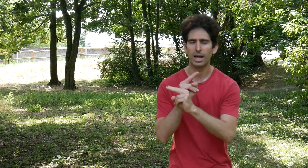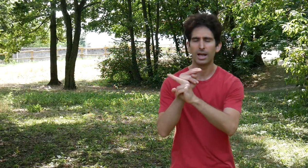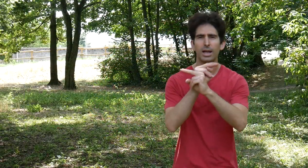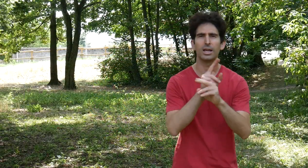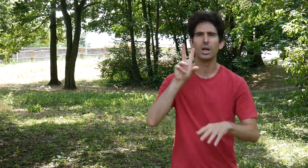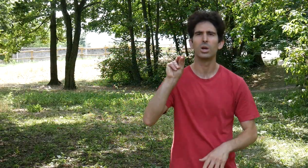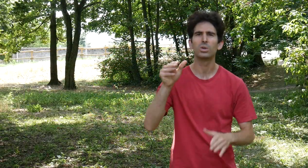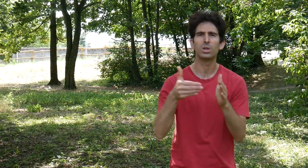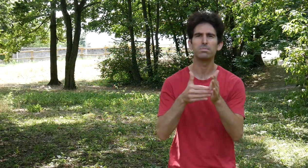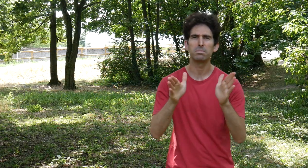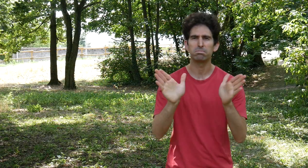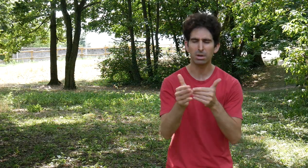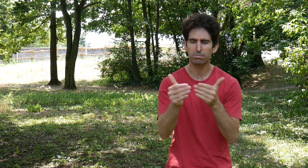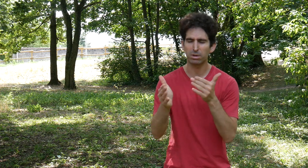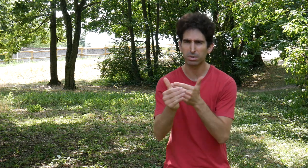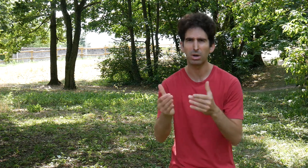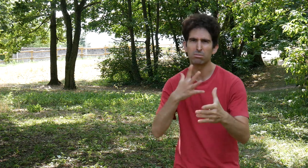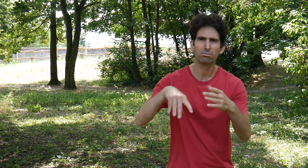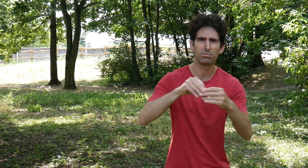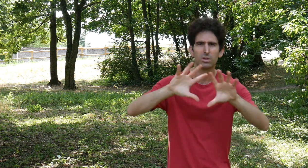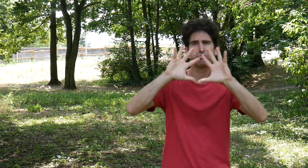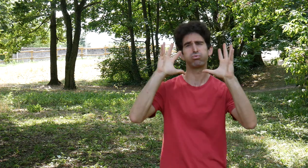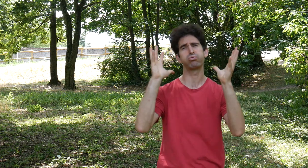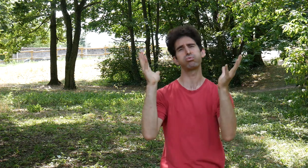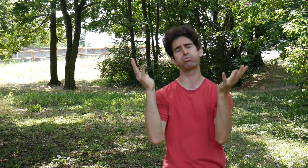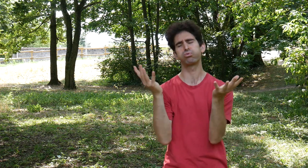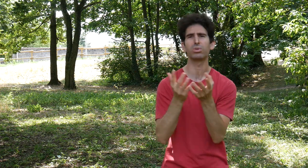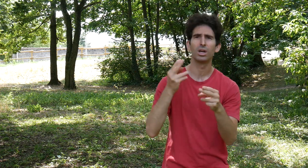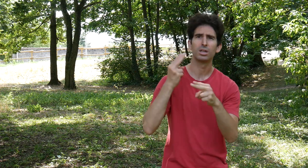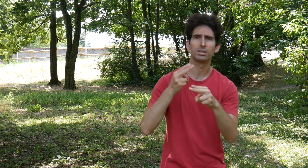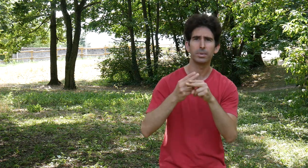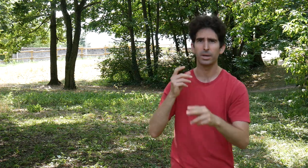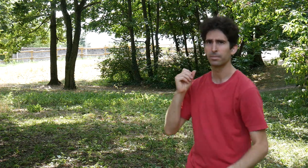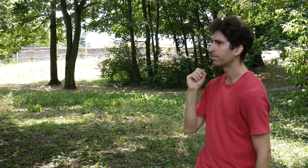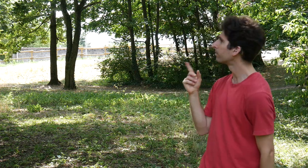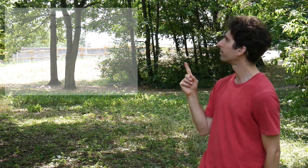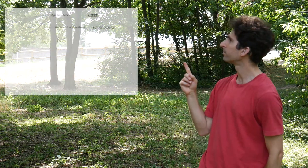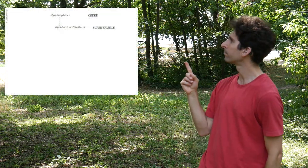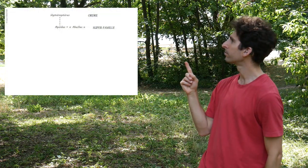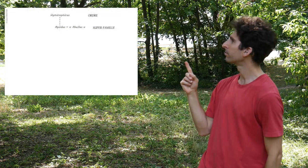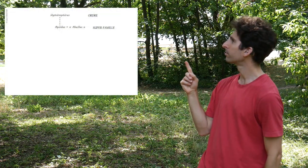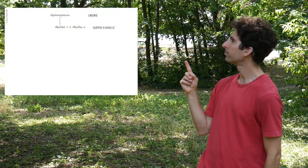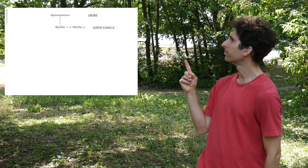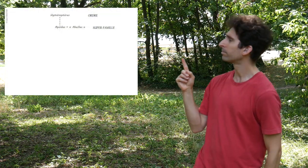Les 30.000 espèces d'abeilles font partis d'un grand groupe : les apoïdes.